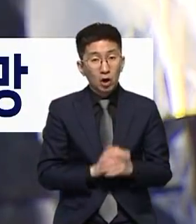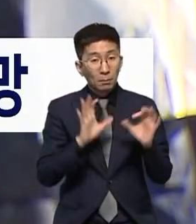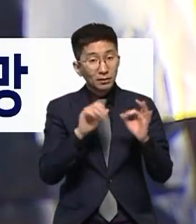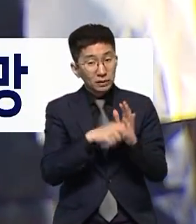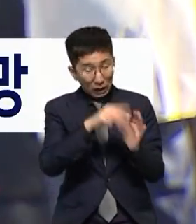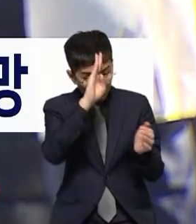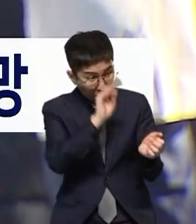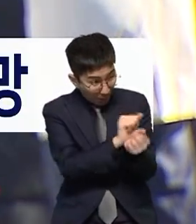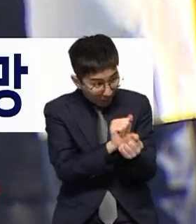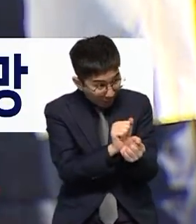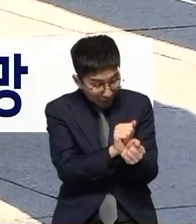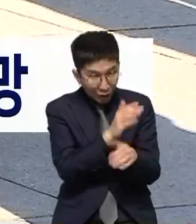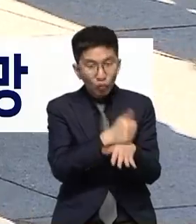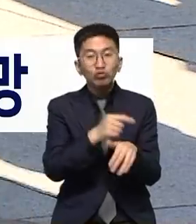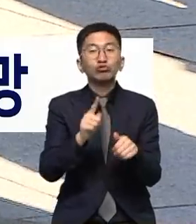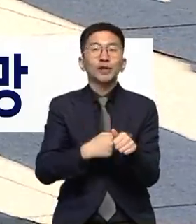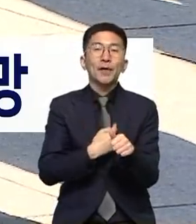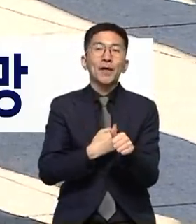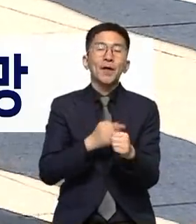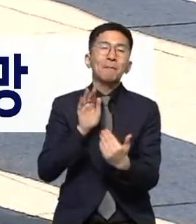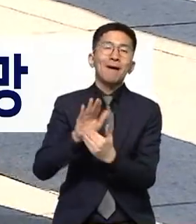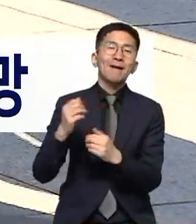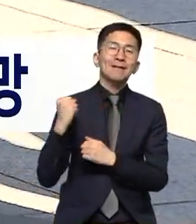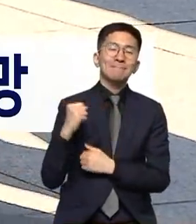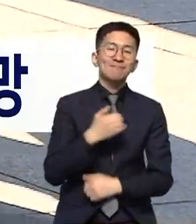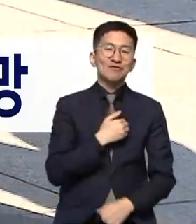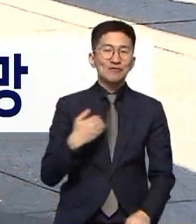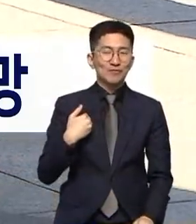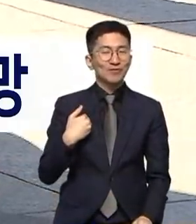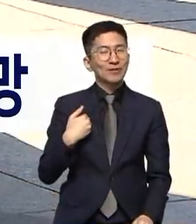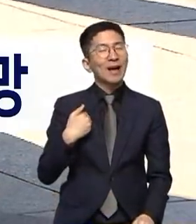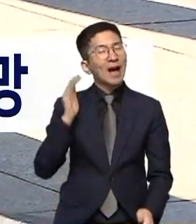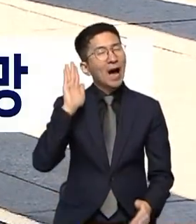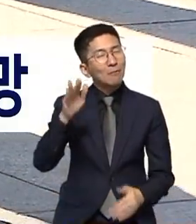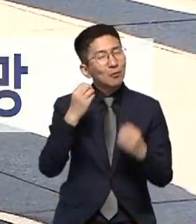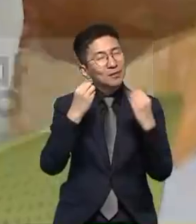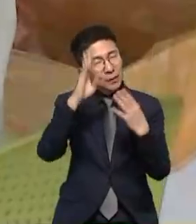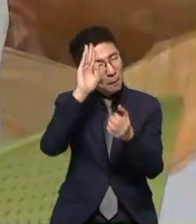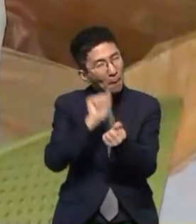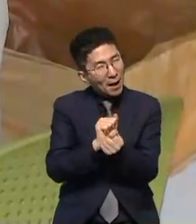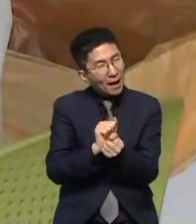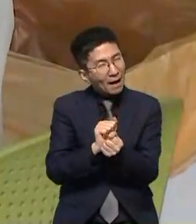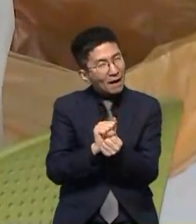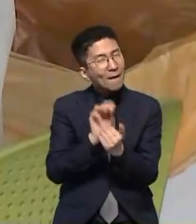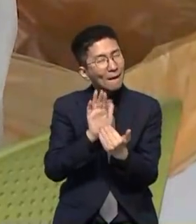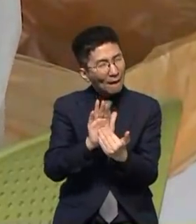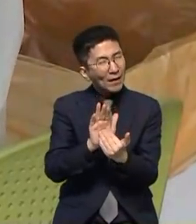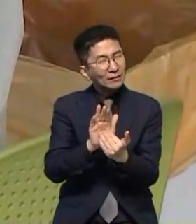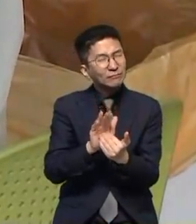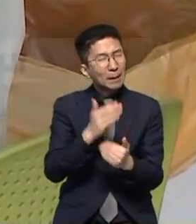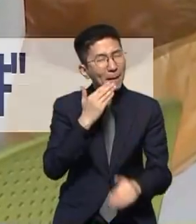얻었기 때문에 신규 감염자가 감소할 거라는 겁니다. 하지만 정부는 인구 대비 20% 확진이 유행